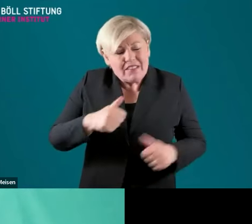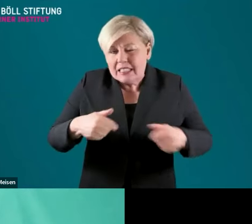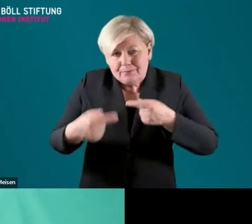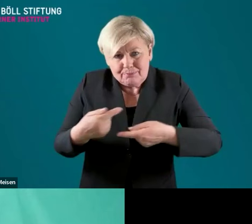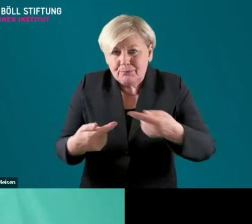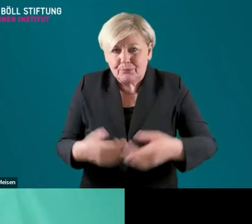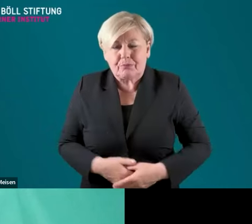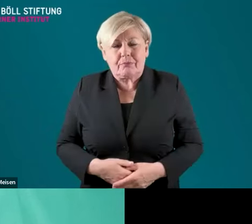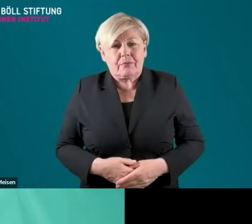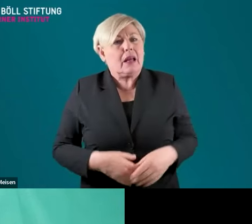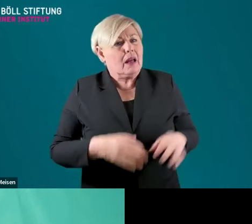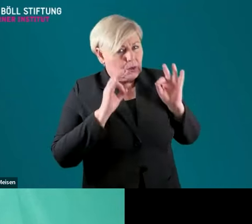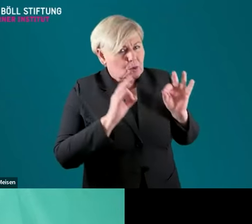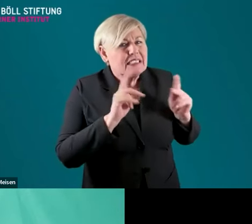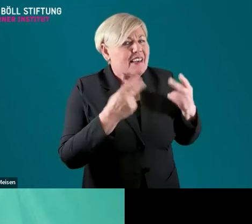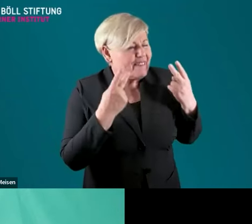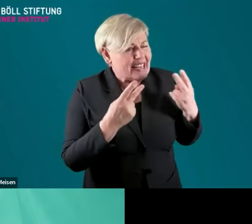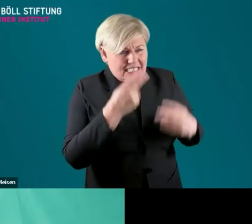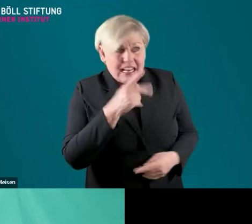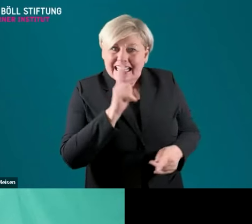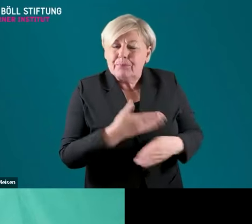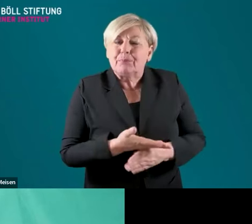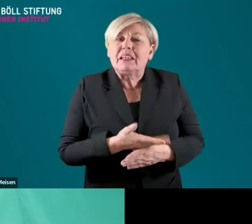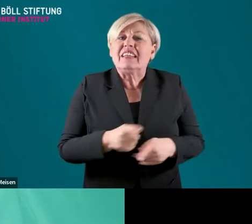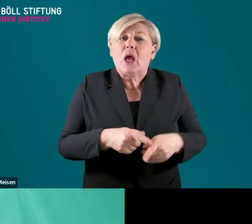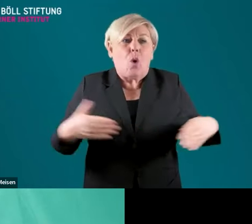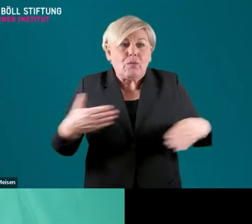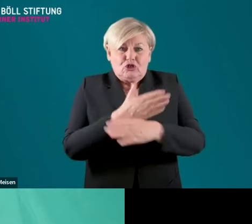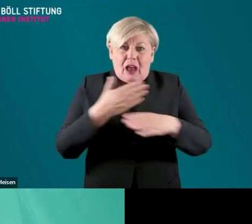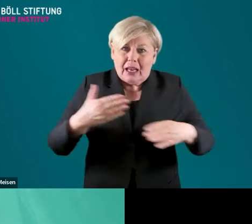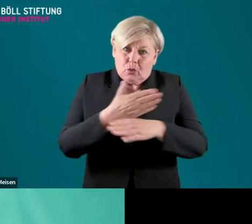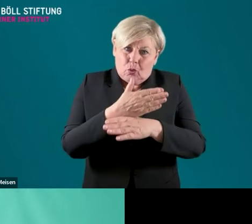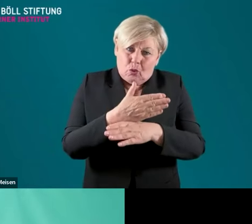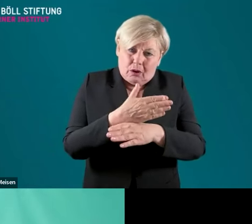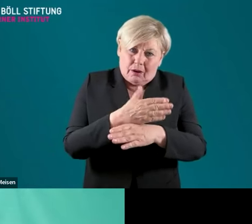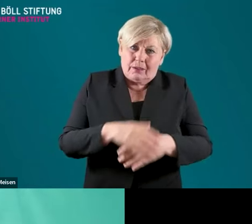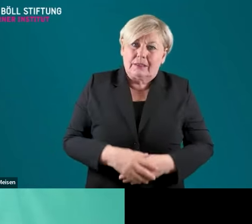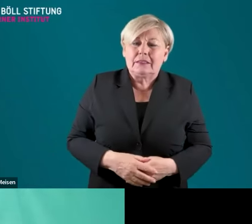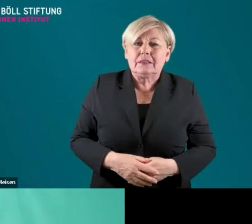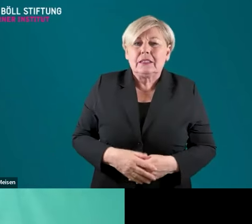Gut, also wichtig ist zu sehen, es gibt Überschneidungen hier bei manchen Narrativen.